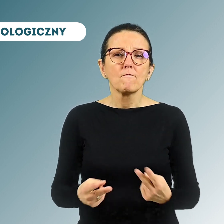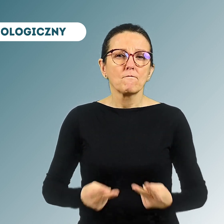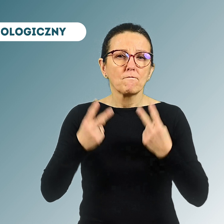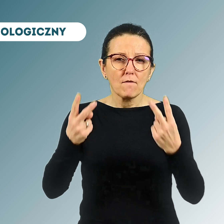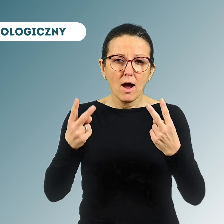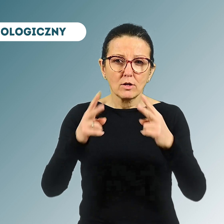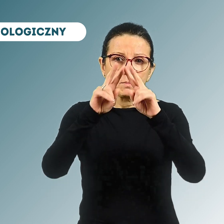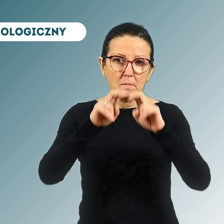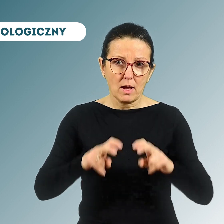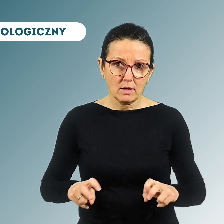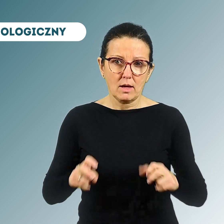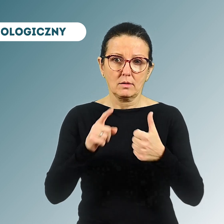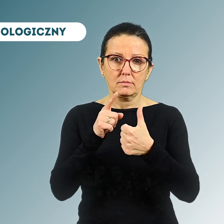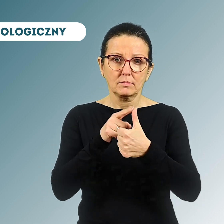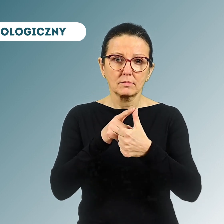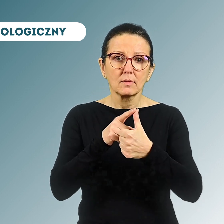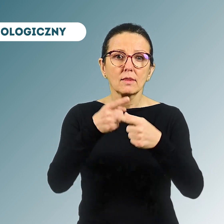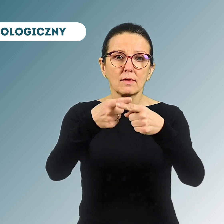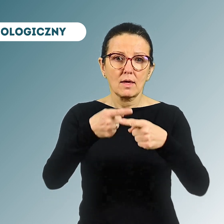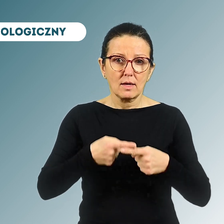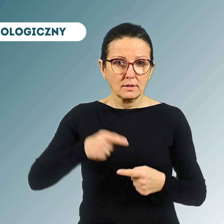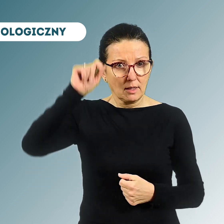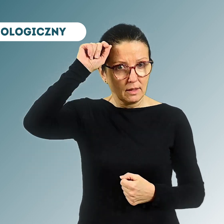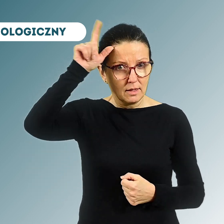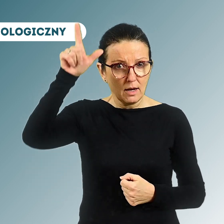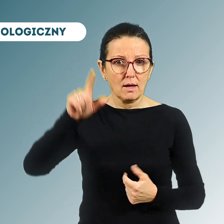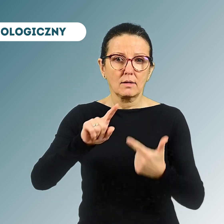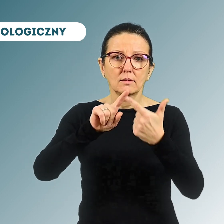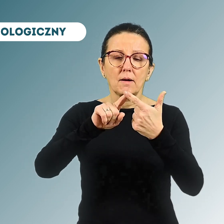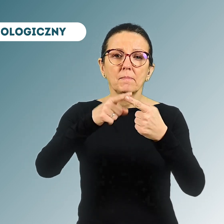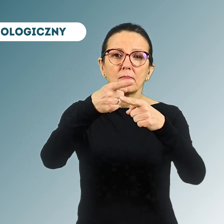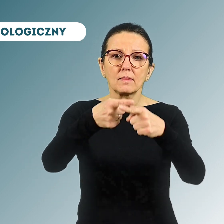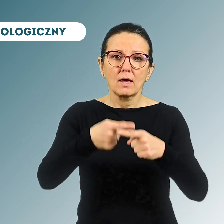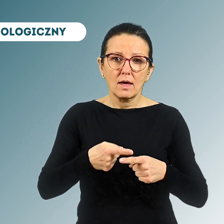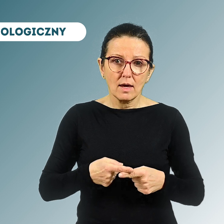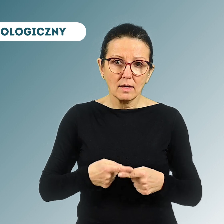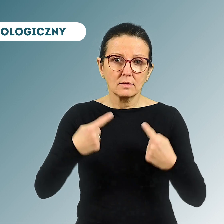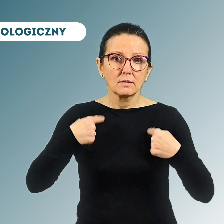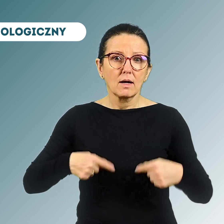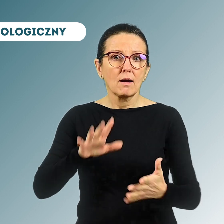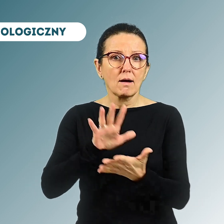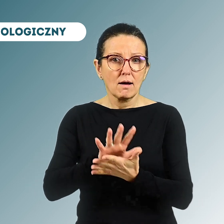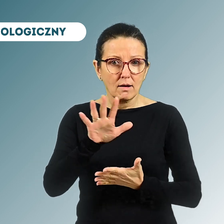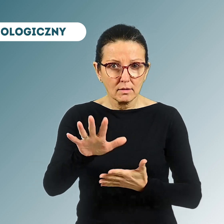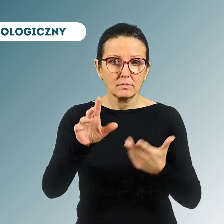Ważne badania: test na inteligencję, testy osobowości,